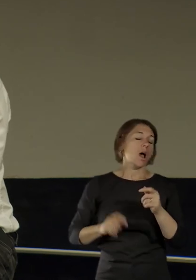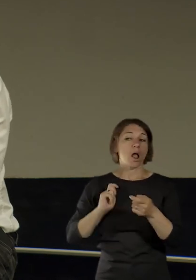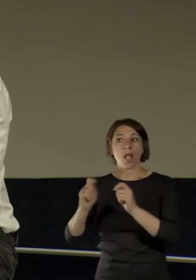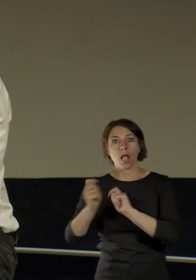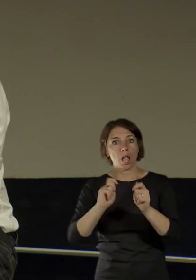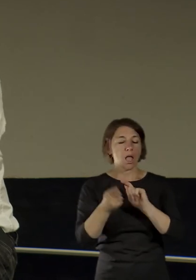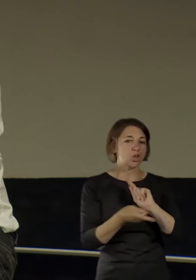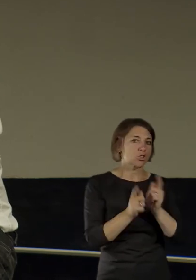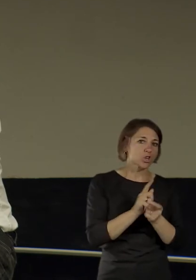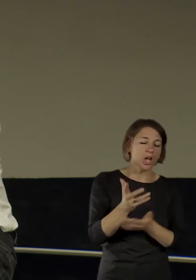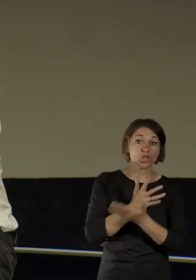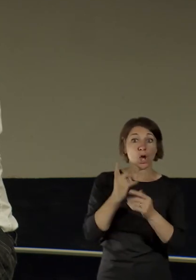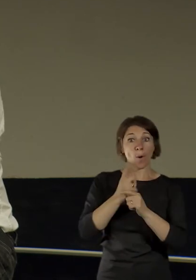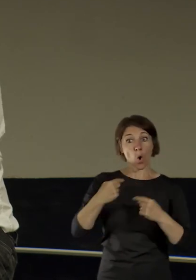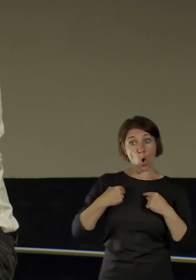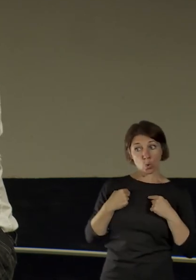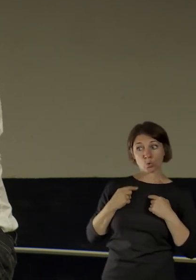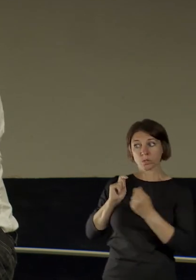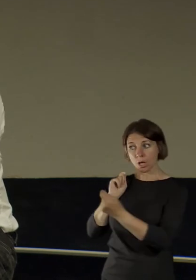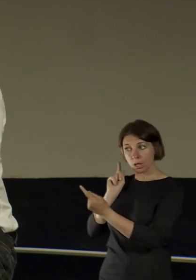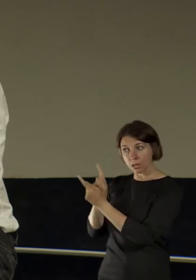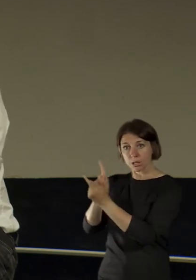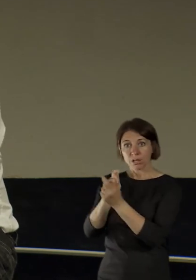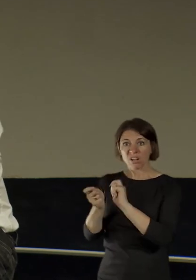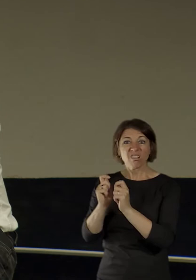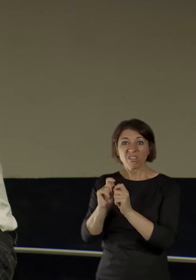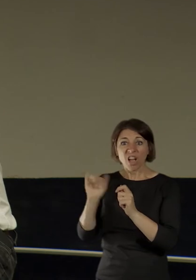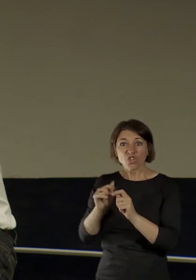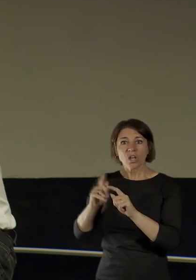nejenom naše ale různých dalších pražských organizací,